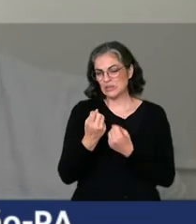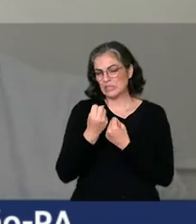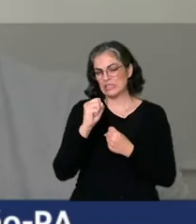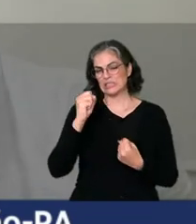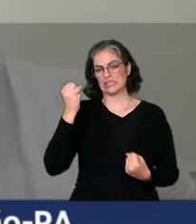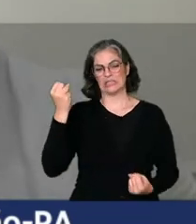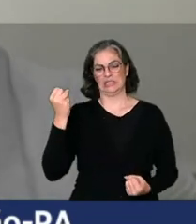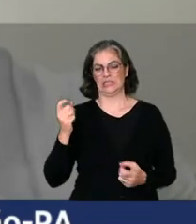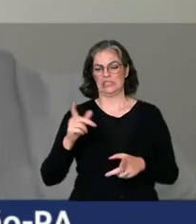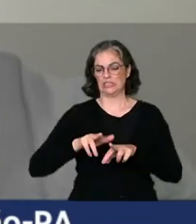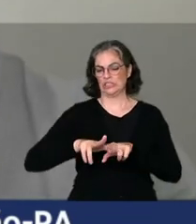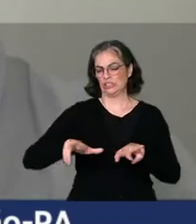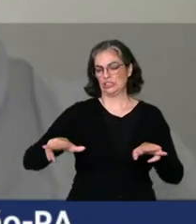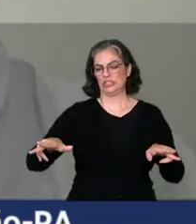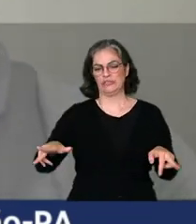BRASILEIROS. NOSSO PAÍS É MUITO GRANDE, AS EXPRESSÕES